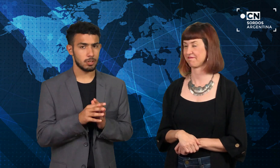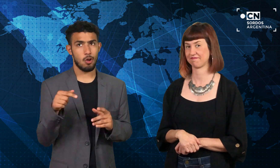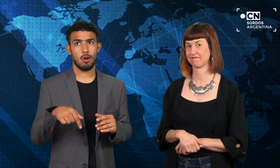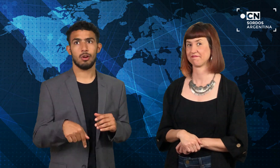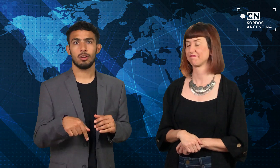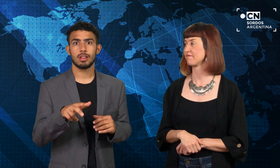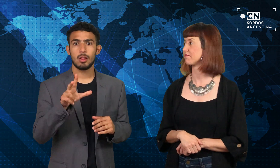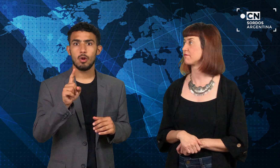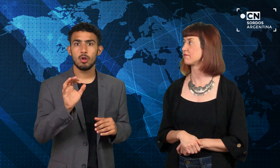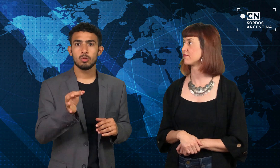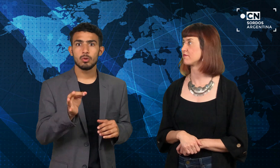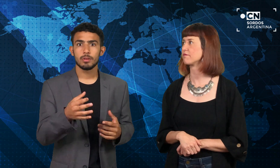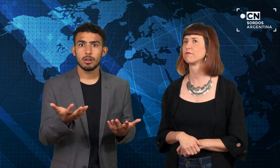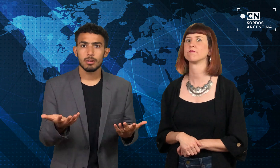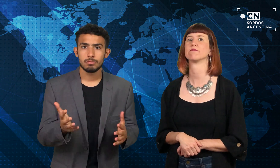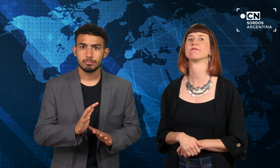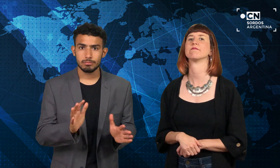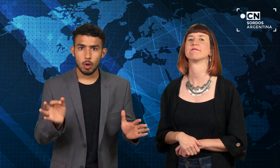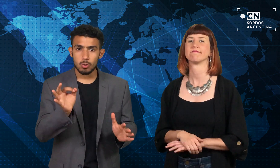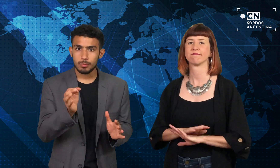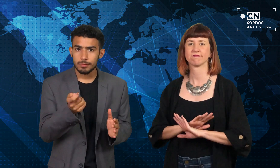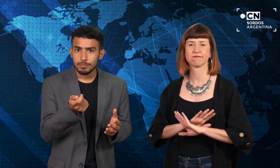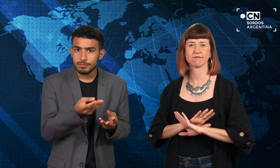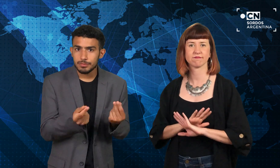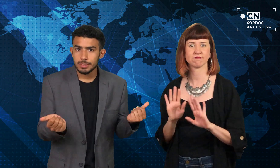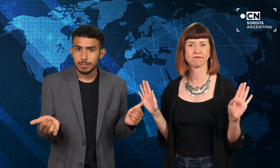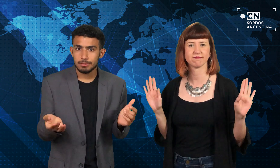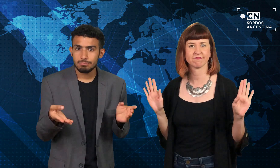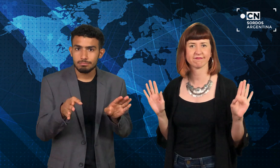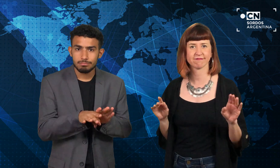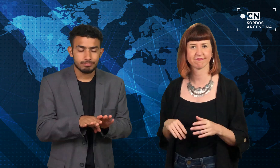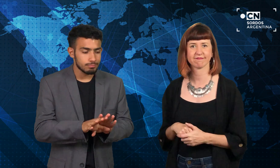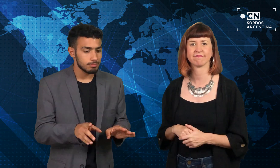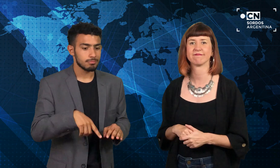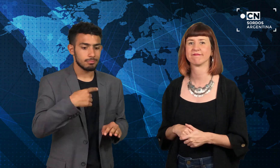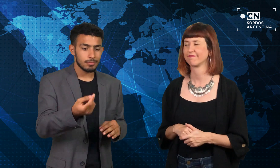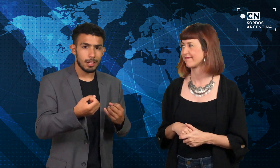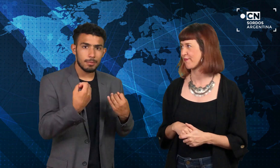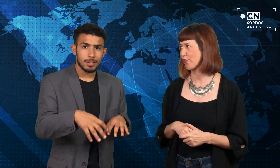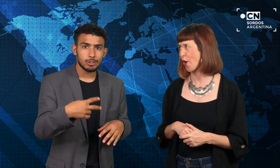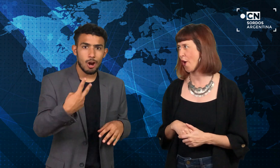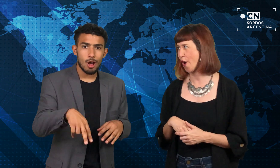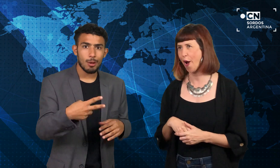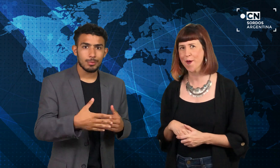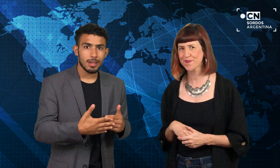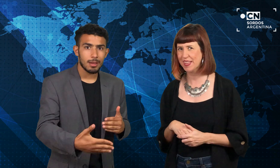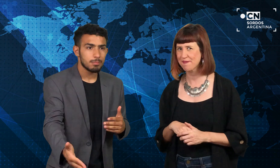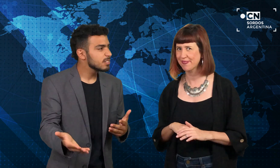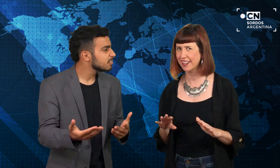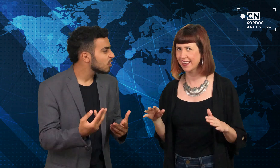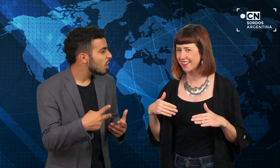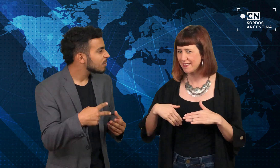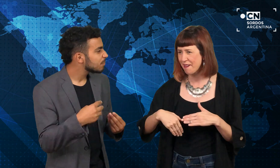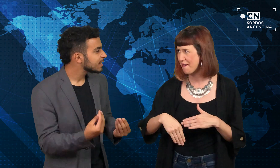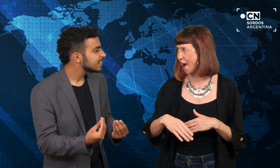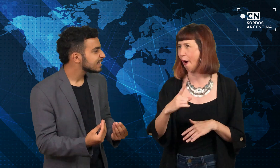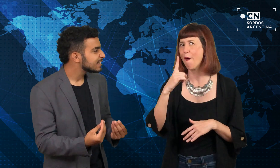Hoy ya es 31 de octubre, terminó el mes. Mañana comienza noviembre, ¿qué hay este mes?